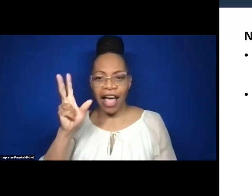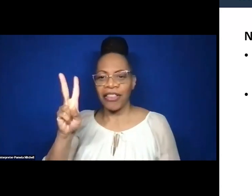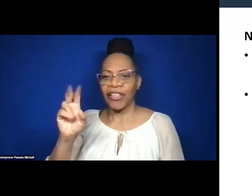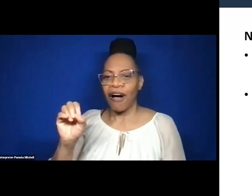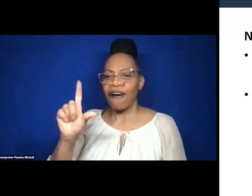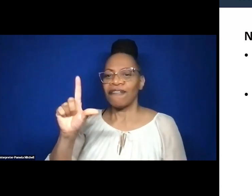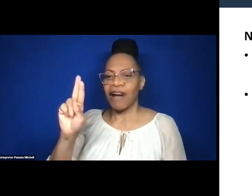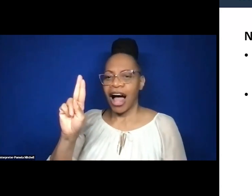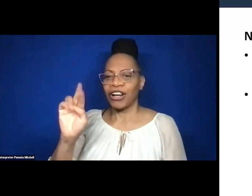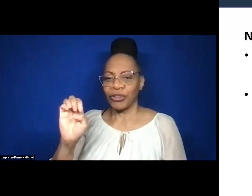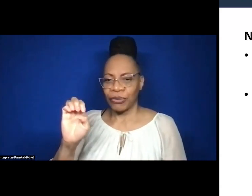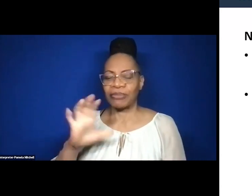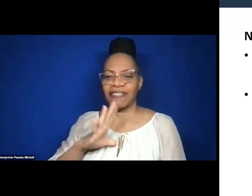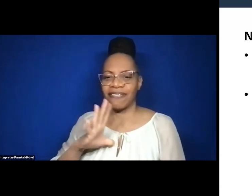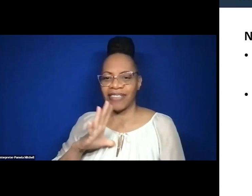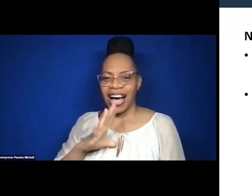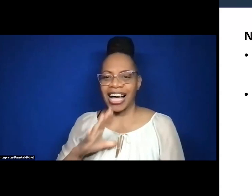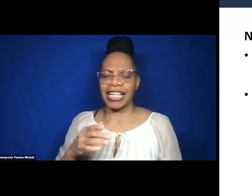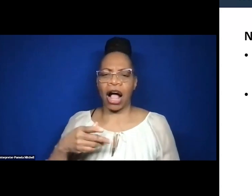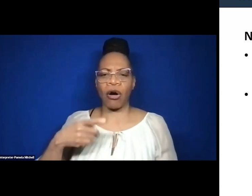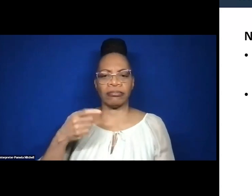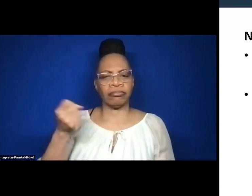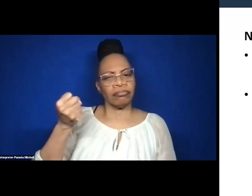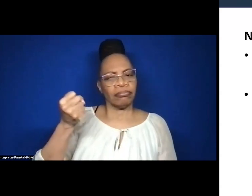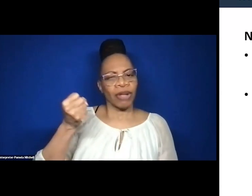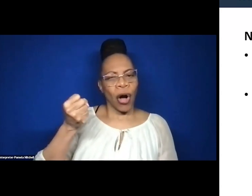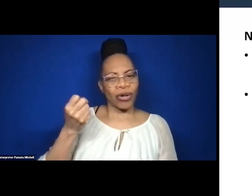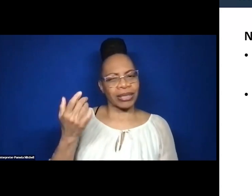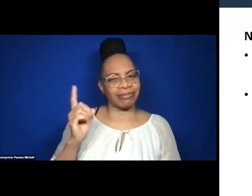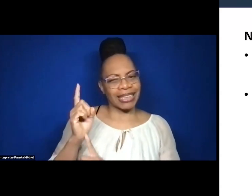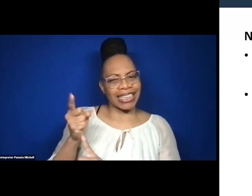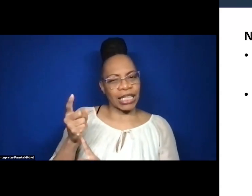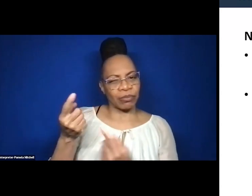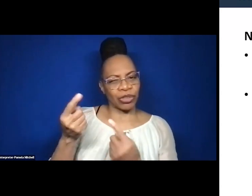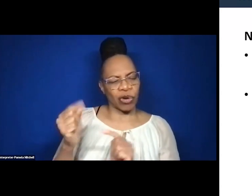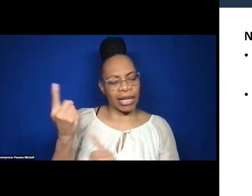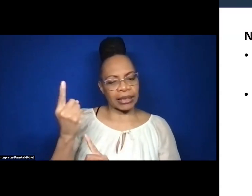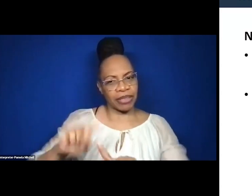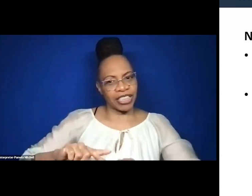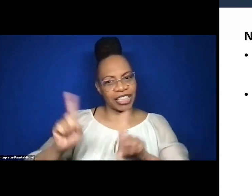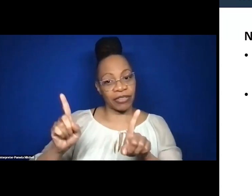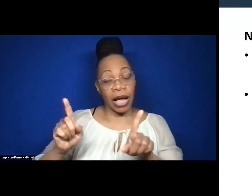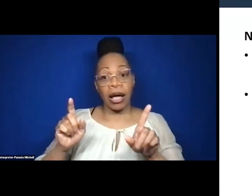[Jarita] Entiendo. Espérame un segundo. Voy a intentar quitarme los auriculares. Voy a probar esto. ¿Me escuchan ahora?